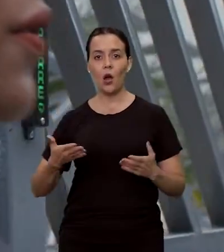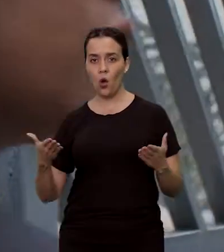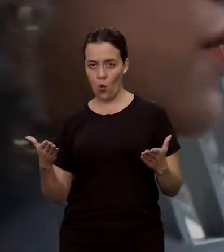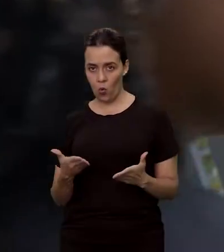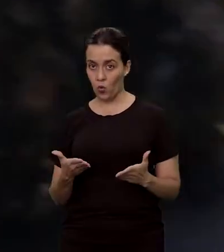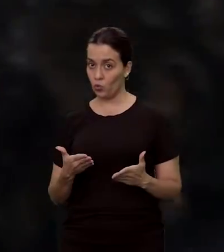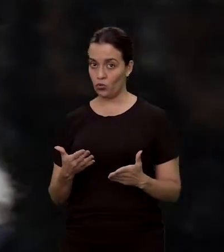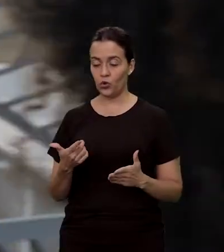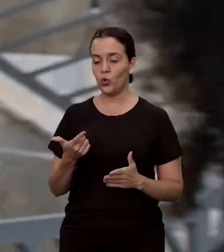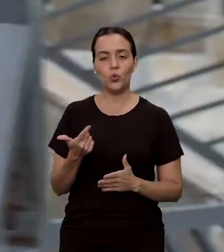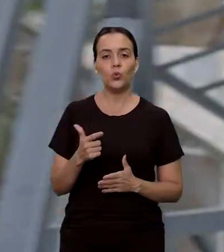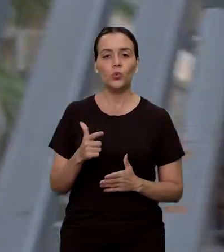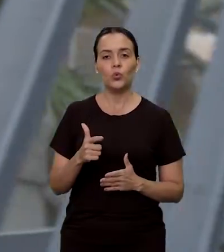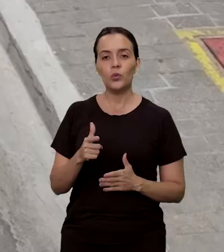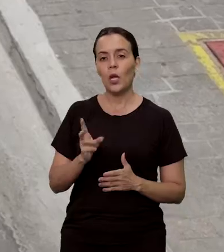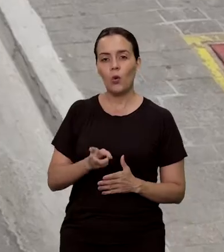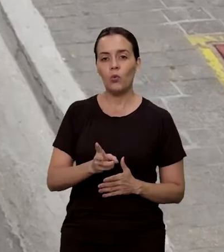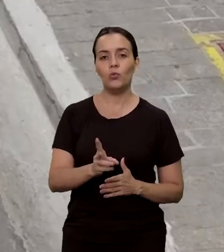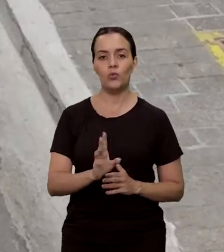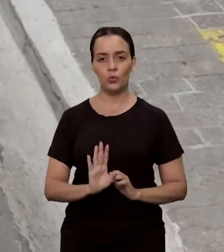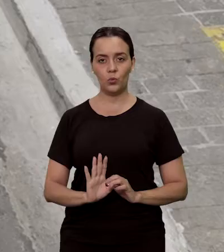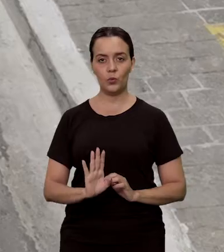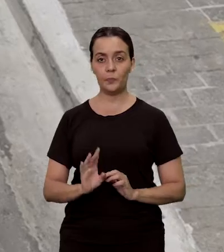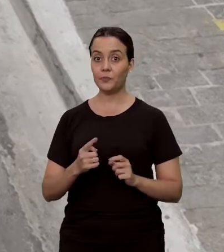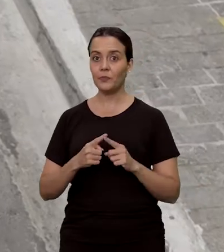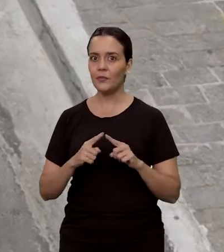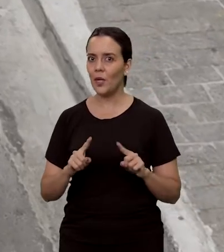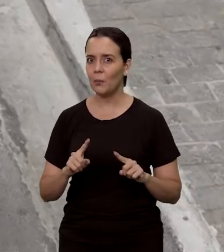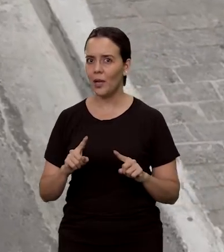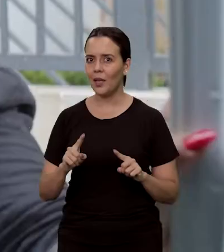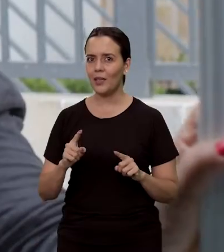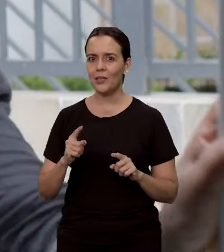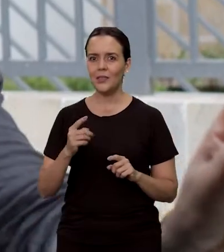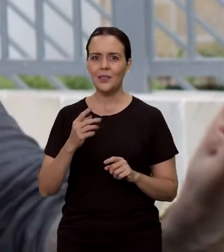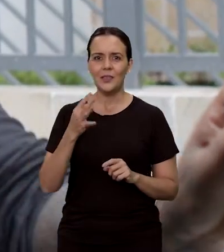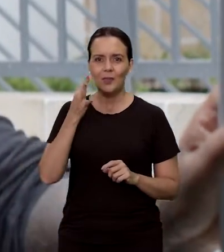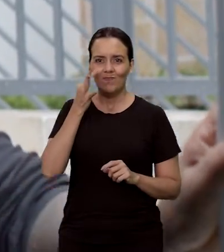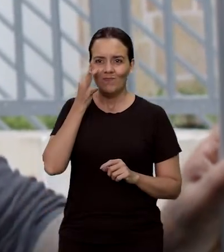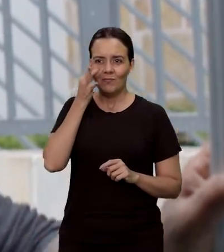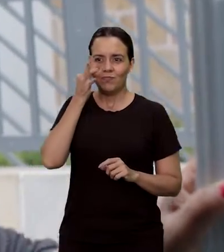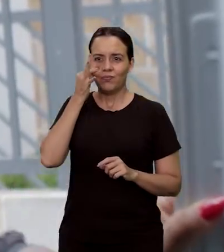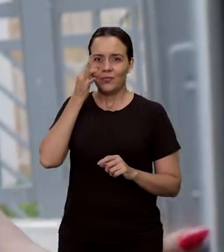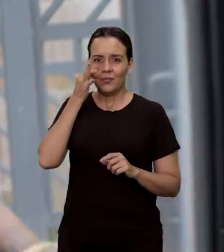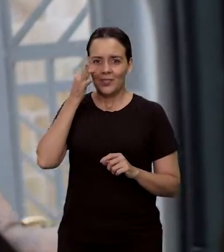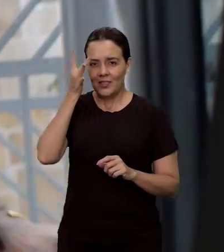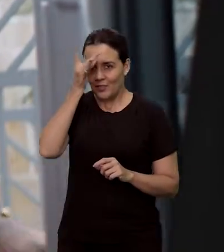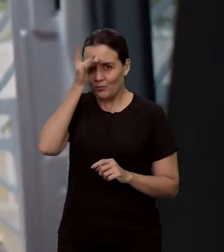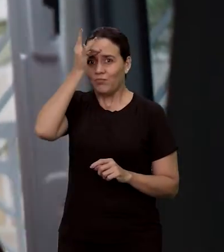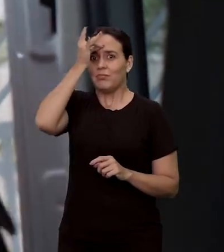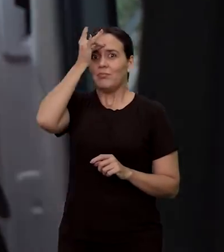essas teorias sejam levadas em consideração, elas ainda estão muito presentes no nosso imaginário social.